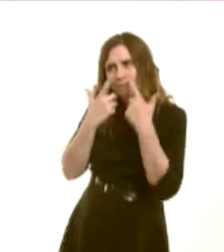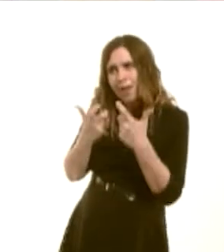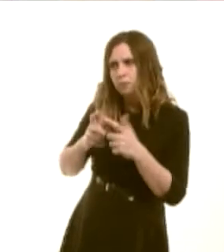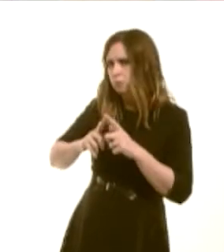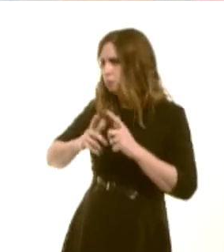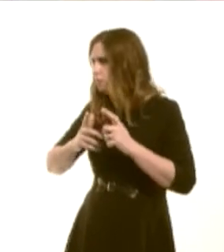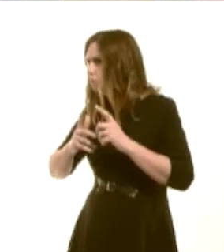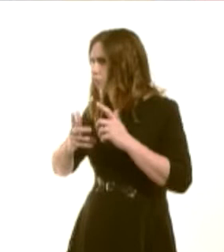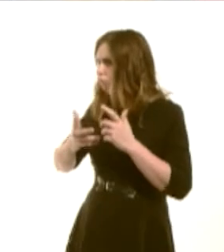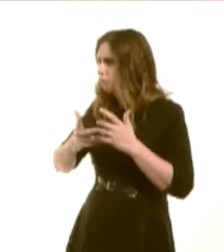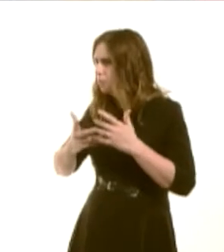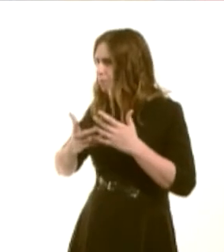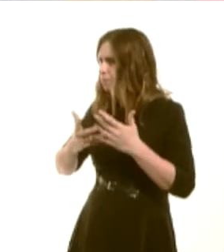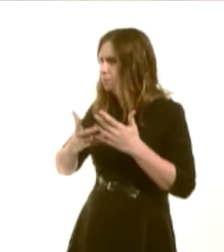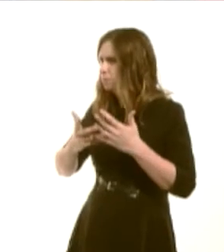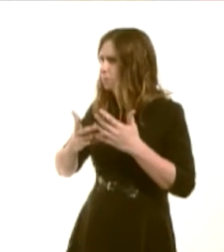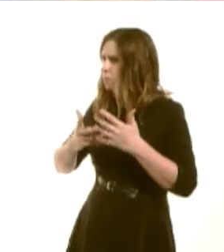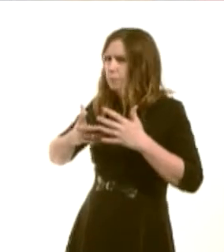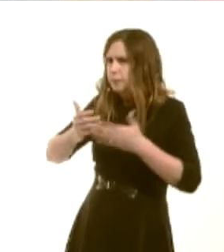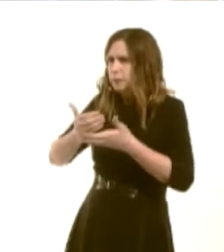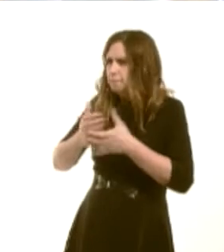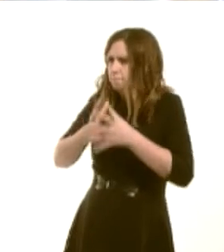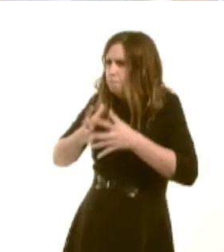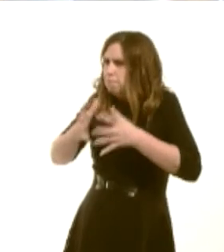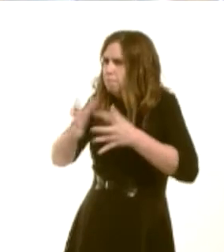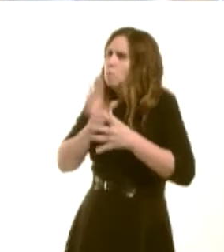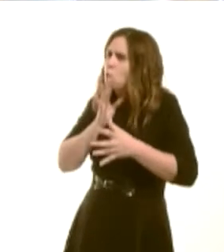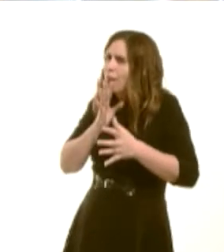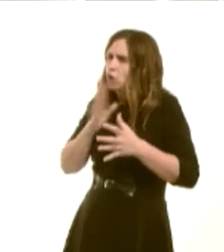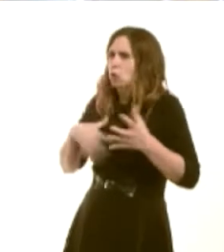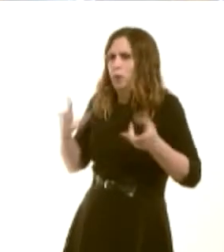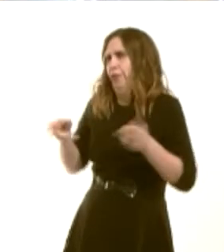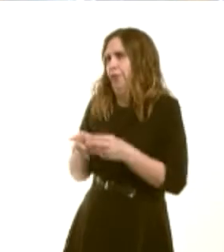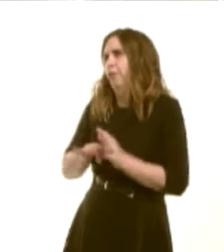Cymraeg yn y dyfodol. Y Llywydd / The Presiding Officer: We now